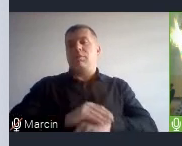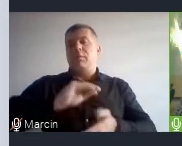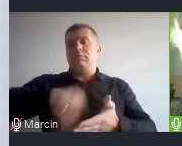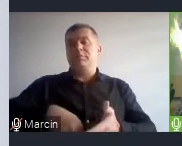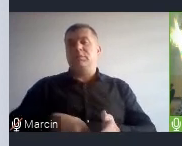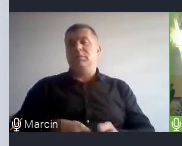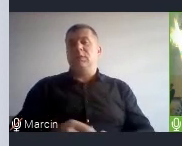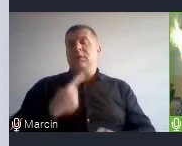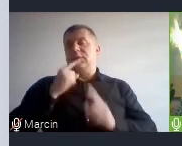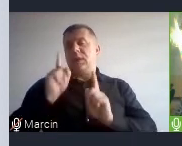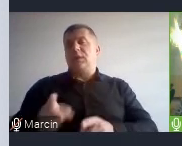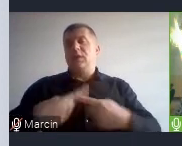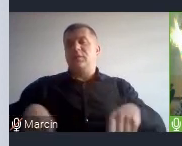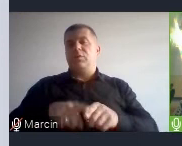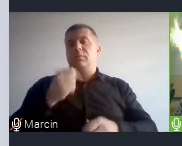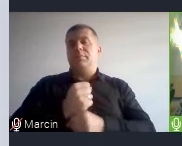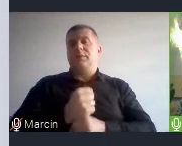zlecam wykonanie pracy.